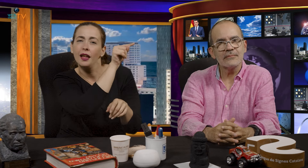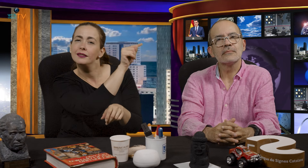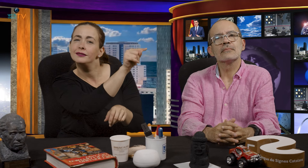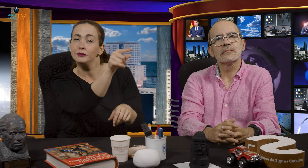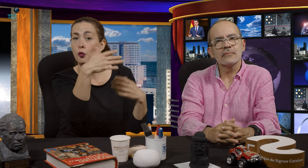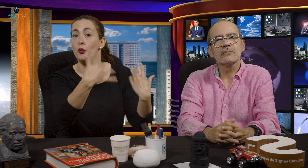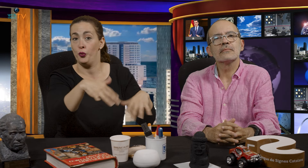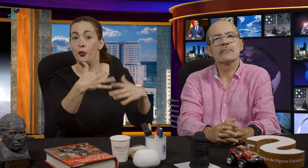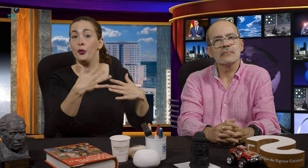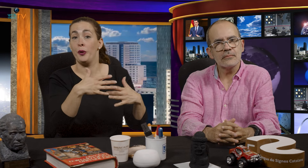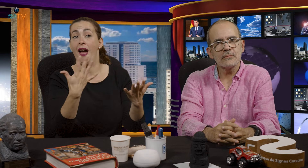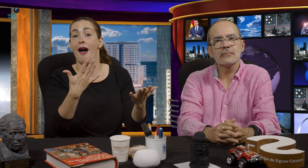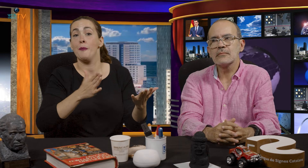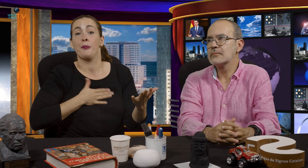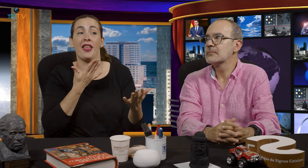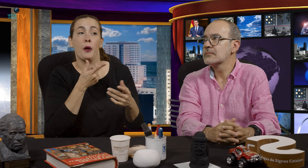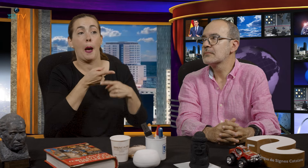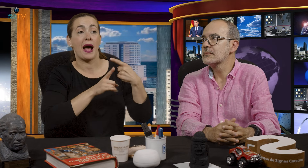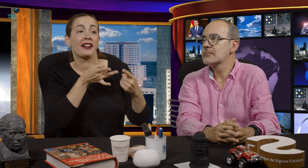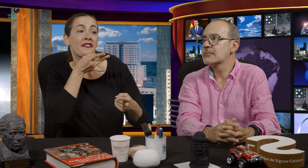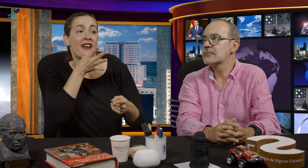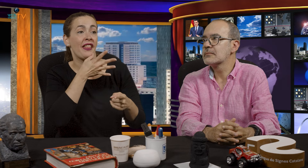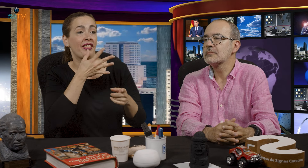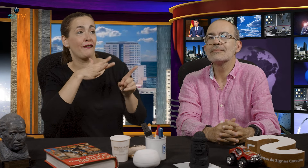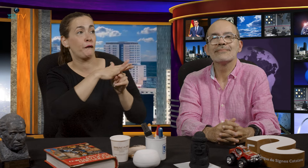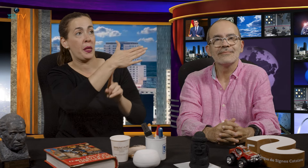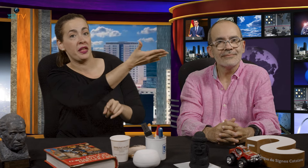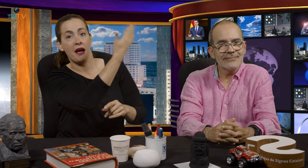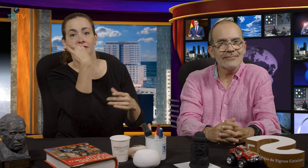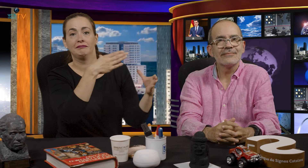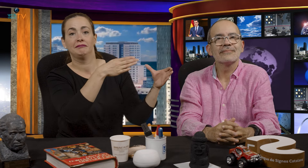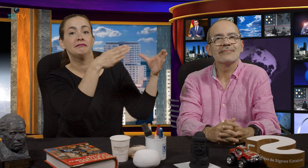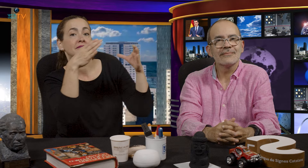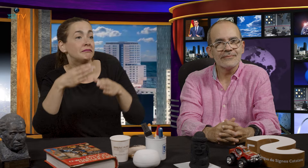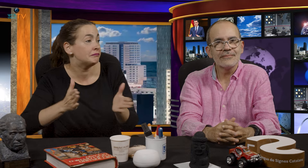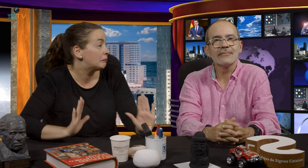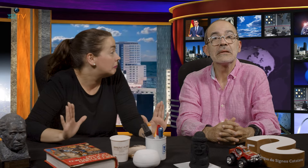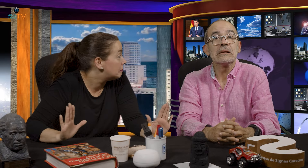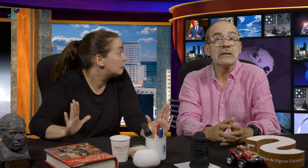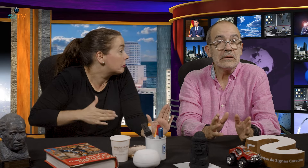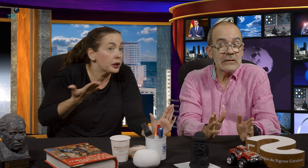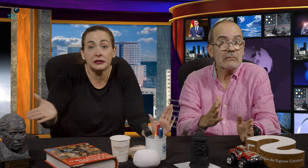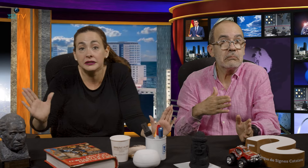Puede que por eso fue fácil influenciarles para que viniesen a Barcelona. No lo sé. Puede que sea eso